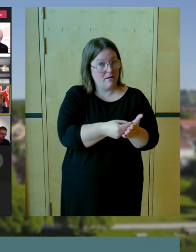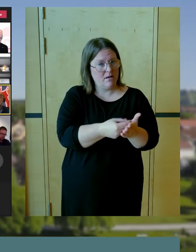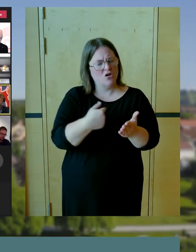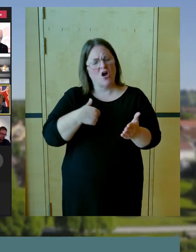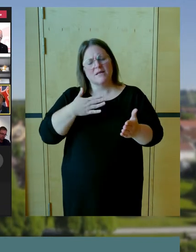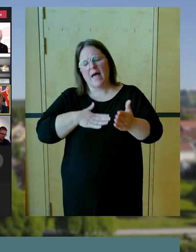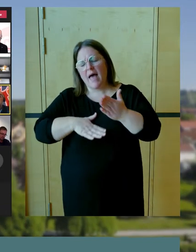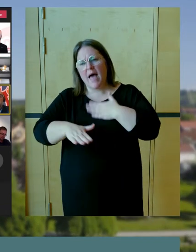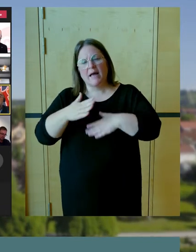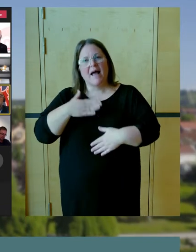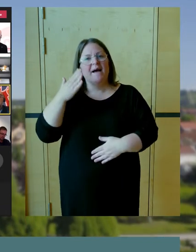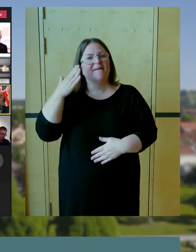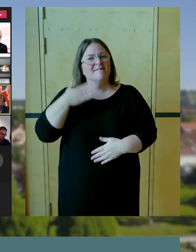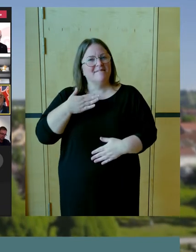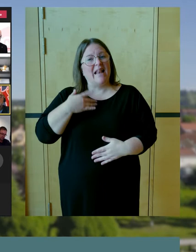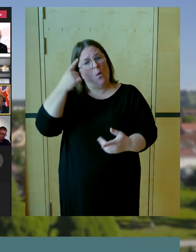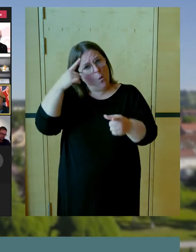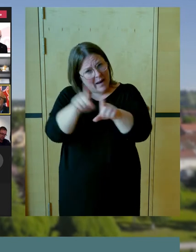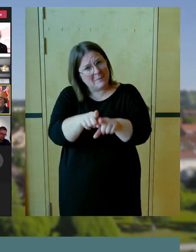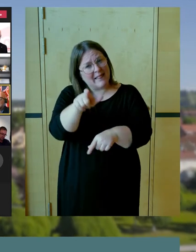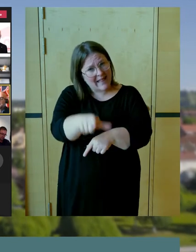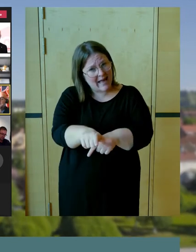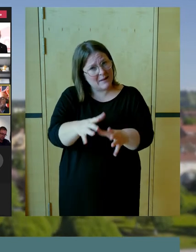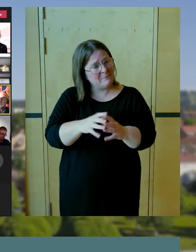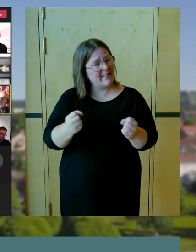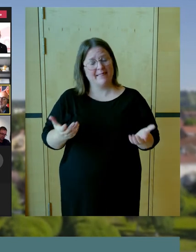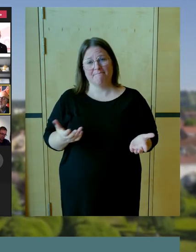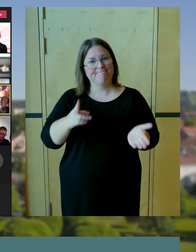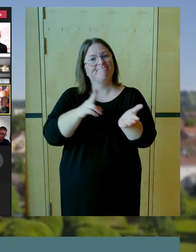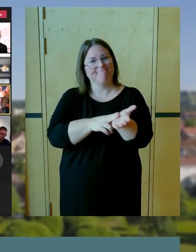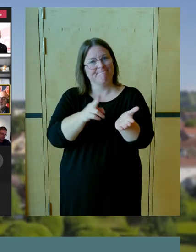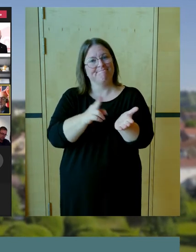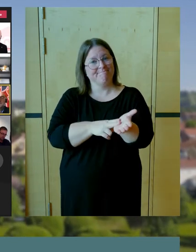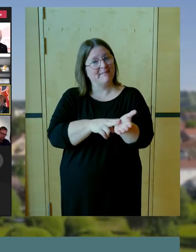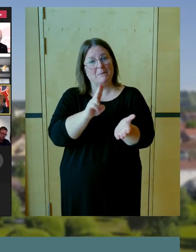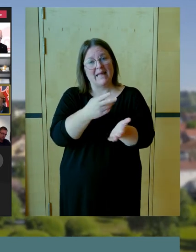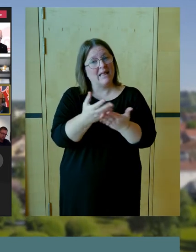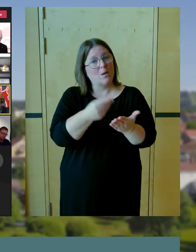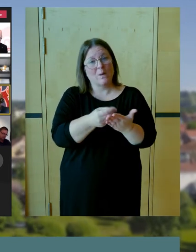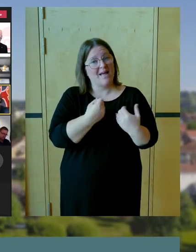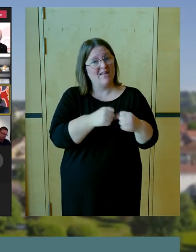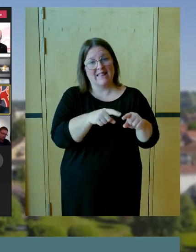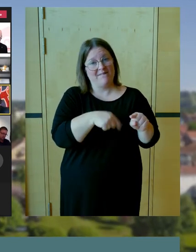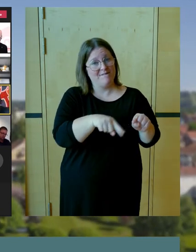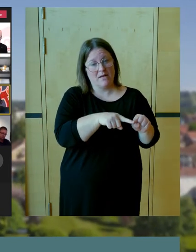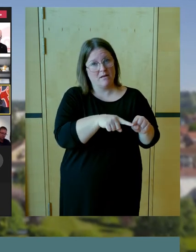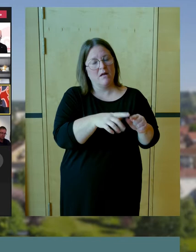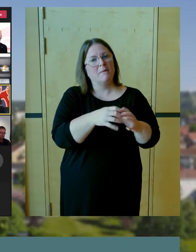Tala med det Lorenz men Fakta är att de är inte kostnadseffektiva däremot Finns det andra fördelar